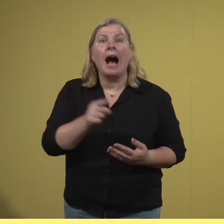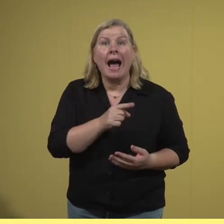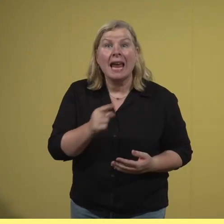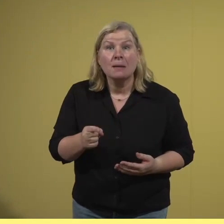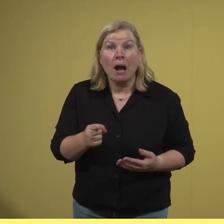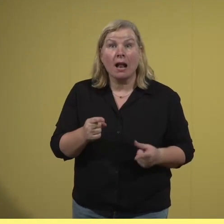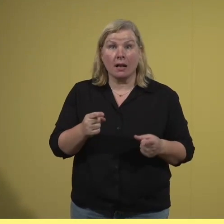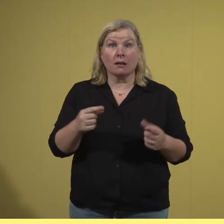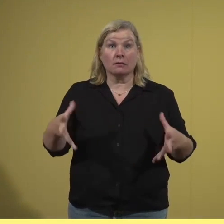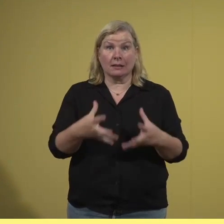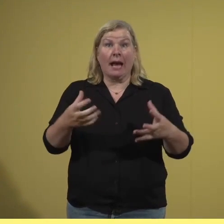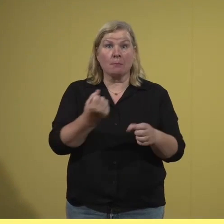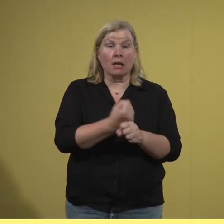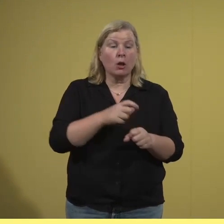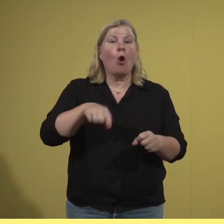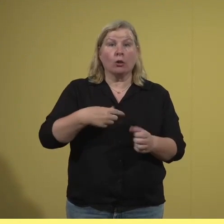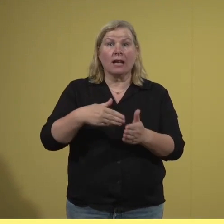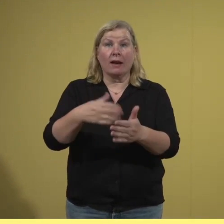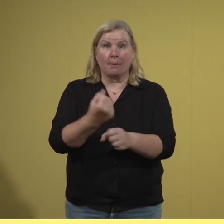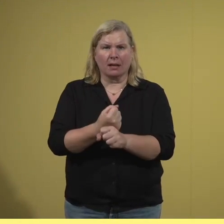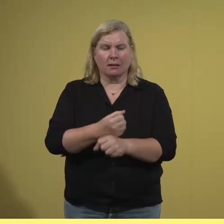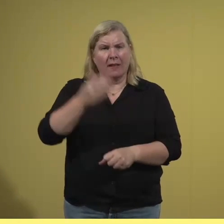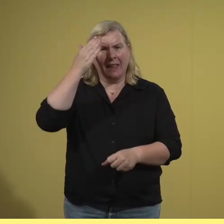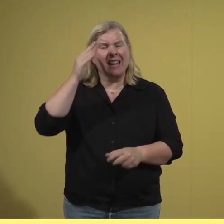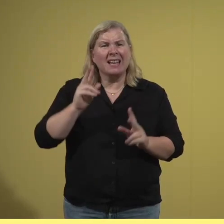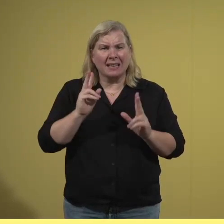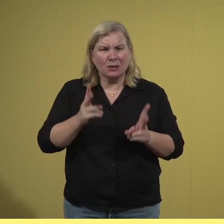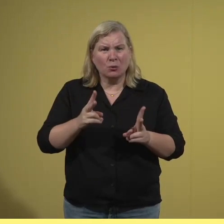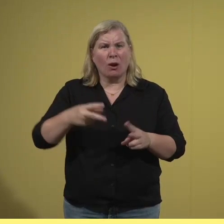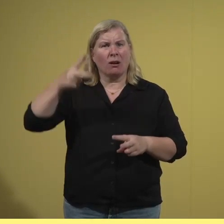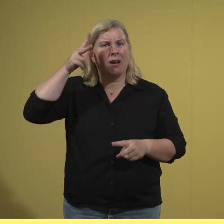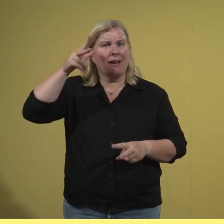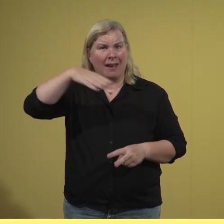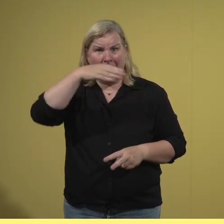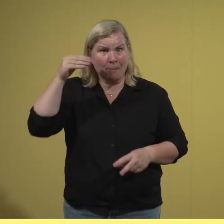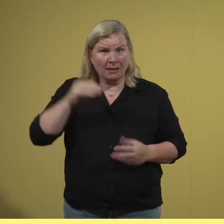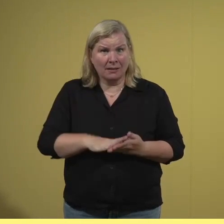Also man muss ihn einmal ansetzen, dann kann man den immer wieder? Früher gab es den Brot-Hermann, falls dir das noch was sagt.